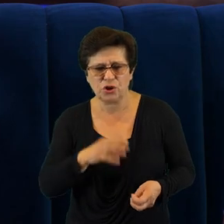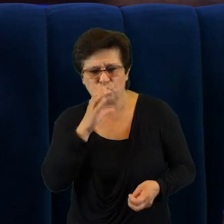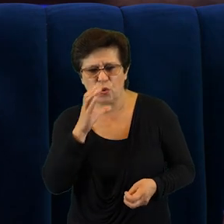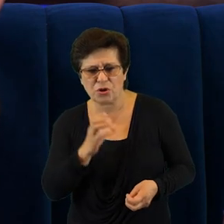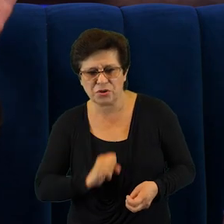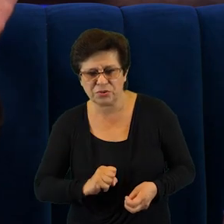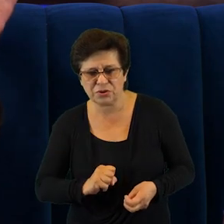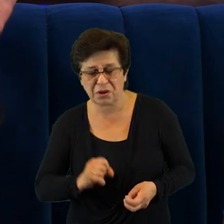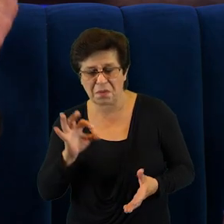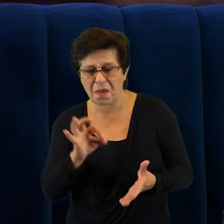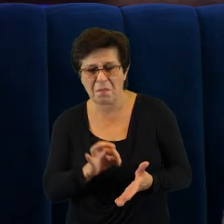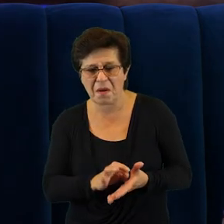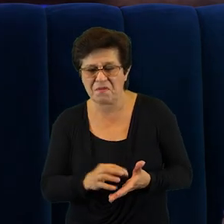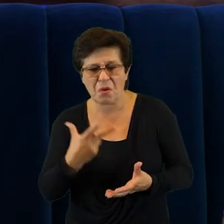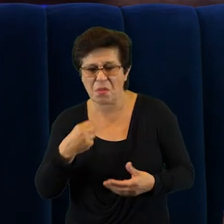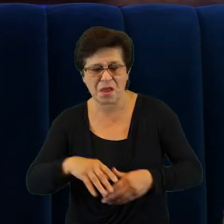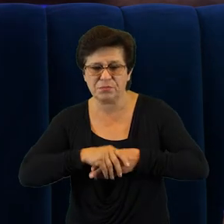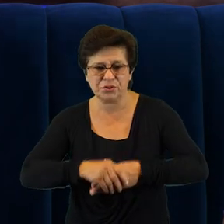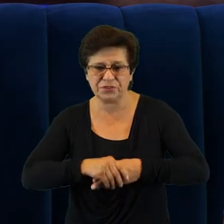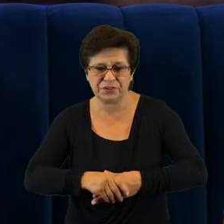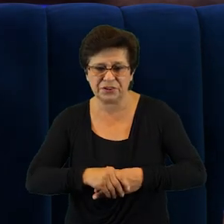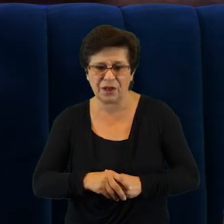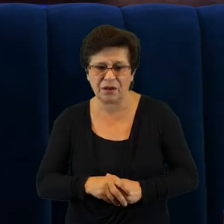I tak się stało. Tak że to była autentyczna niechęć